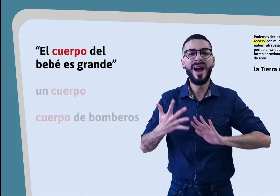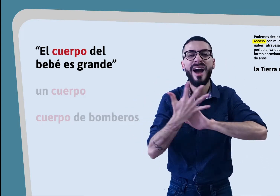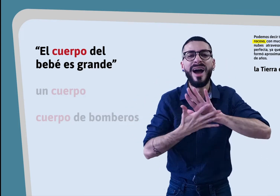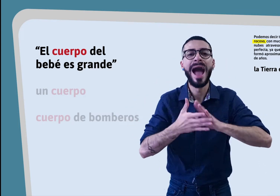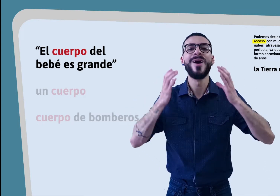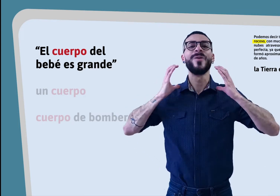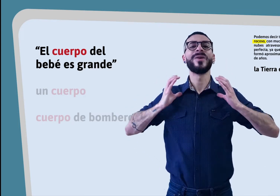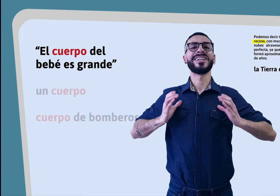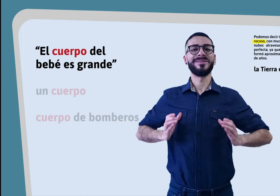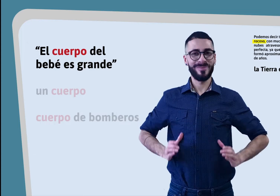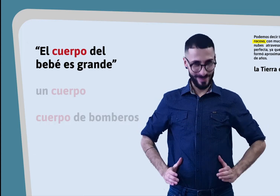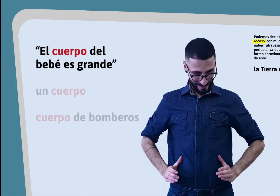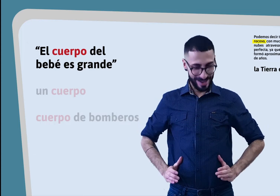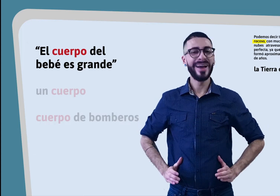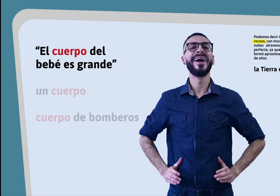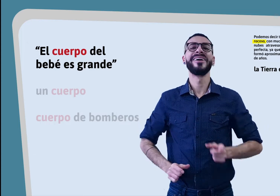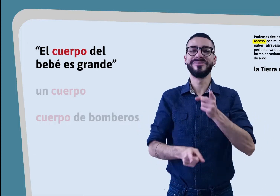Y se usa esta seña.